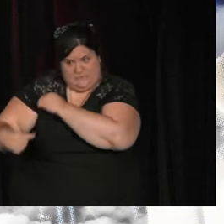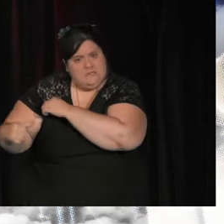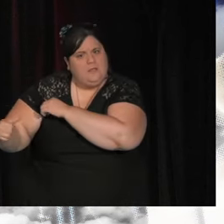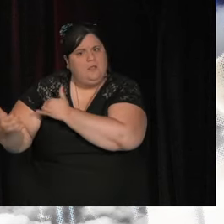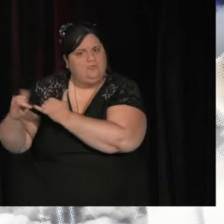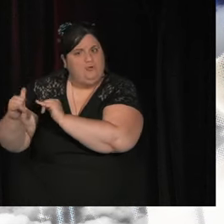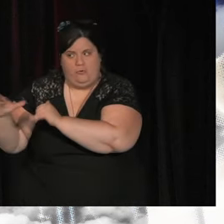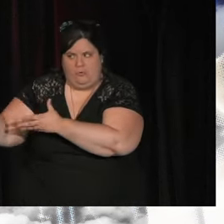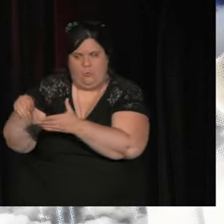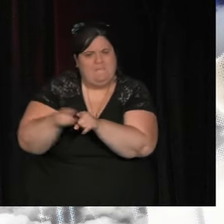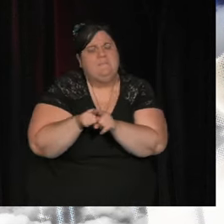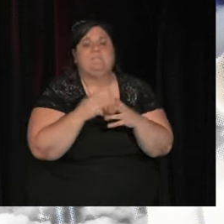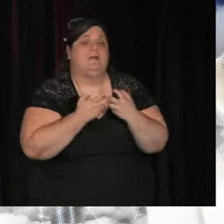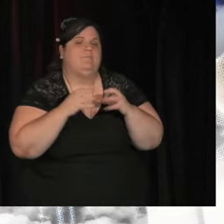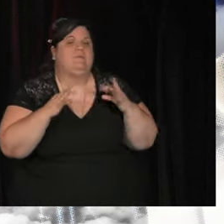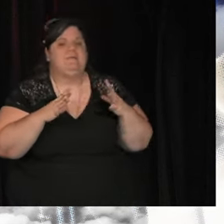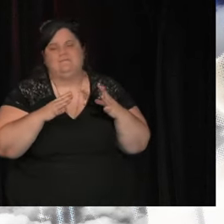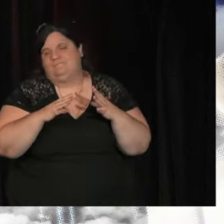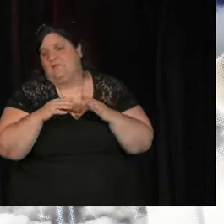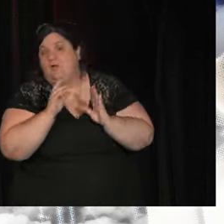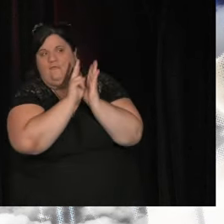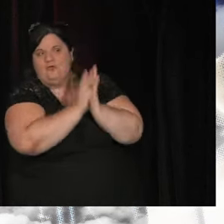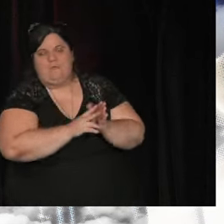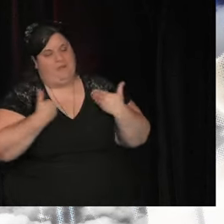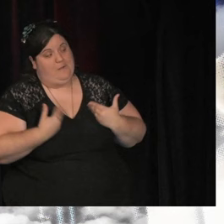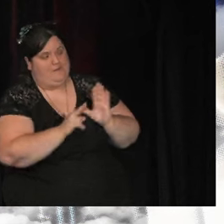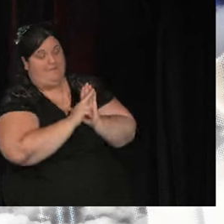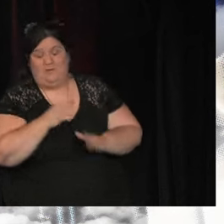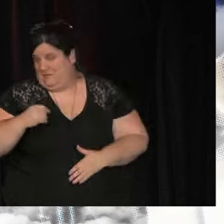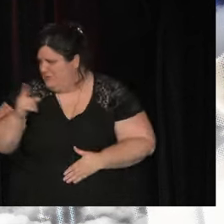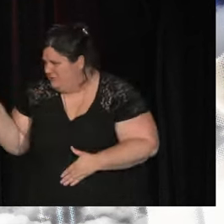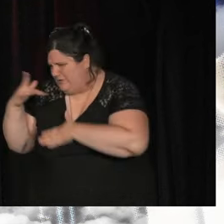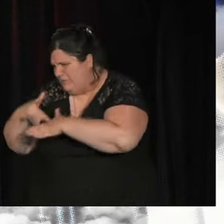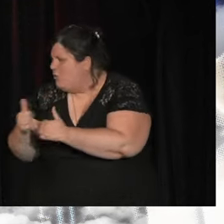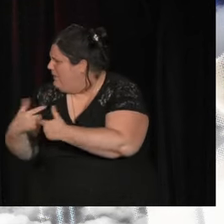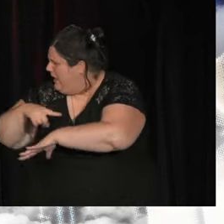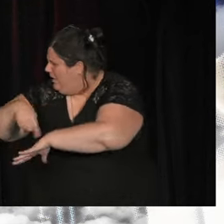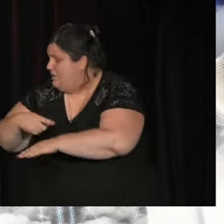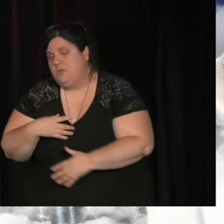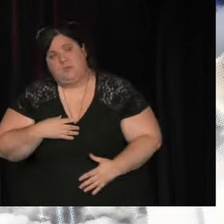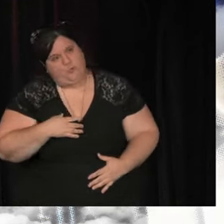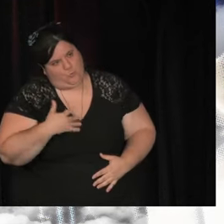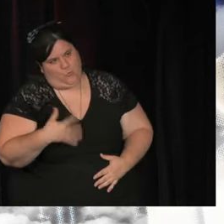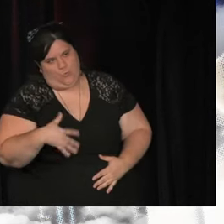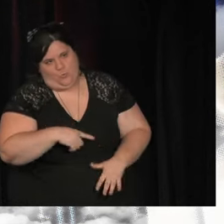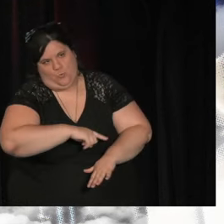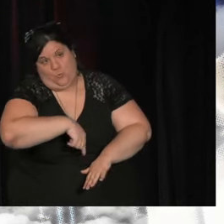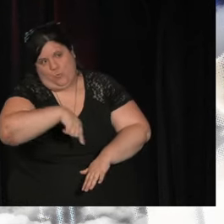Vous l'avez vu, c'est un peu moi, le dictionnaire, le lexique Overwatch, le référent. C'est lui qui a joué. C'est pour ça que je parle peu. Combien d'heures, Maxime ? Beaucoup.